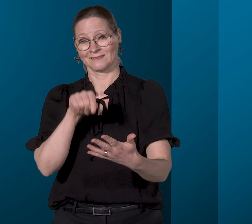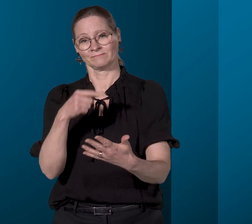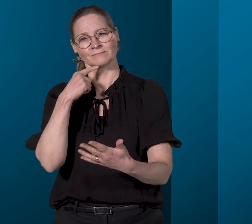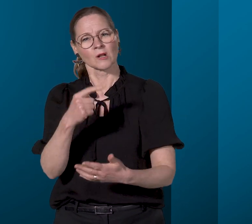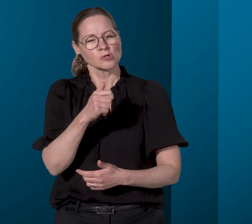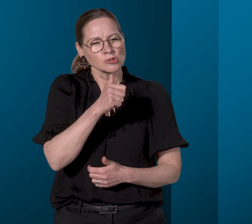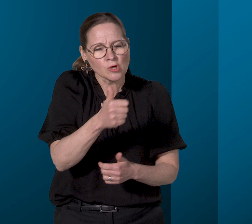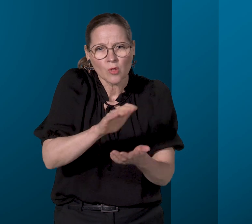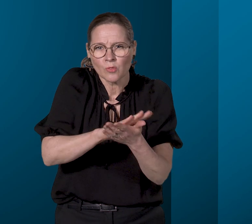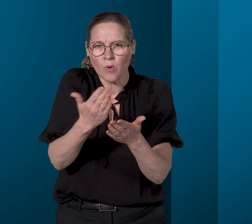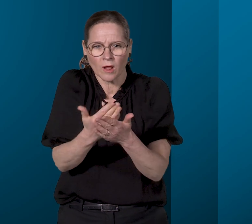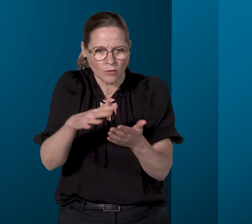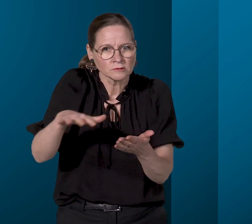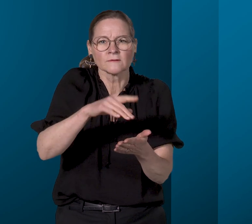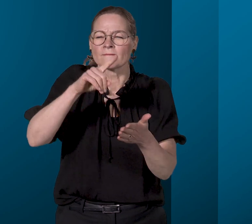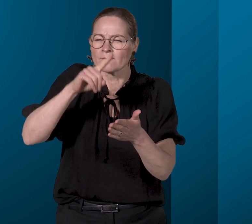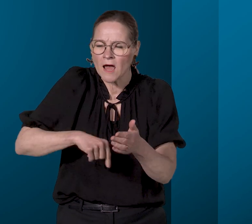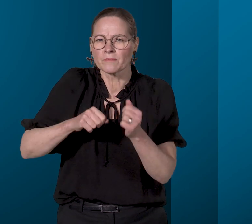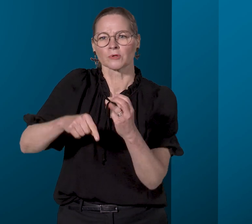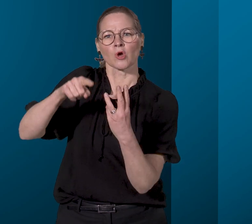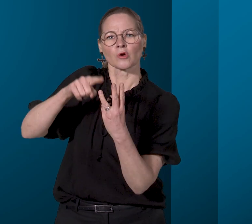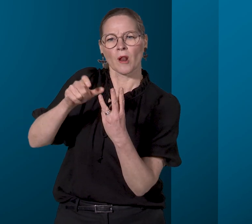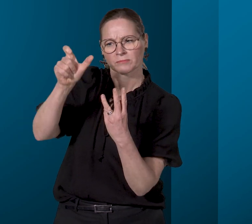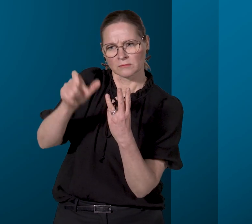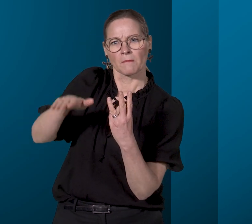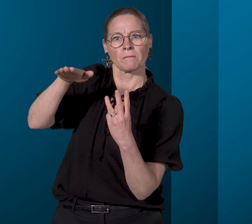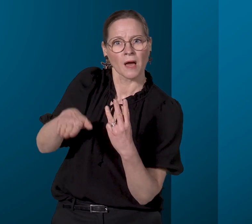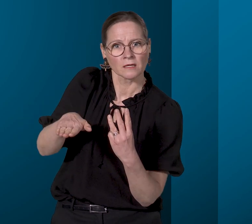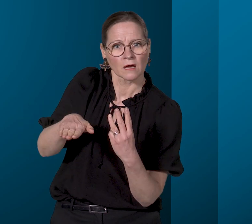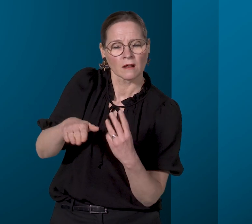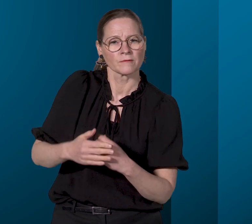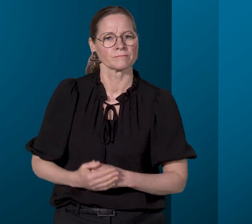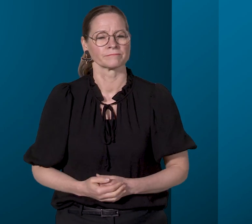jonka mukaan jokaiseen tulkkaukseen vaaditaan paikalle kolmas osapuoli.